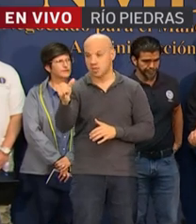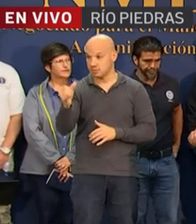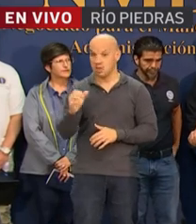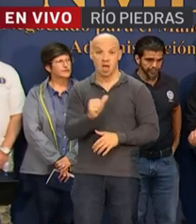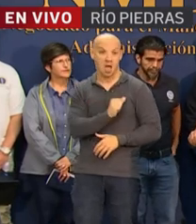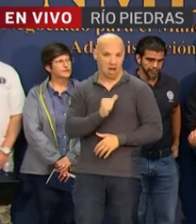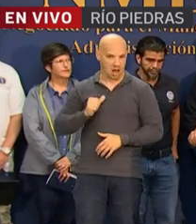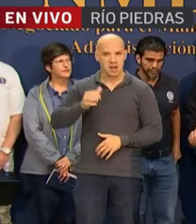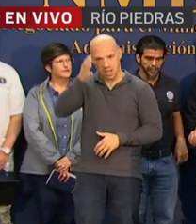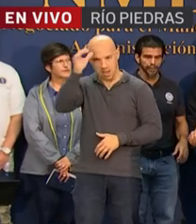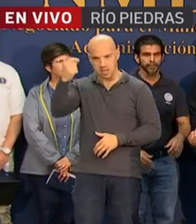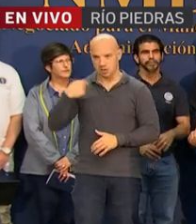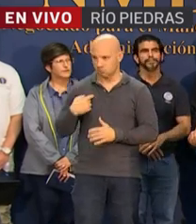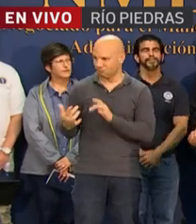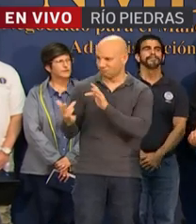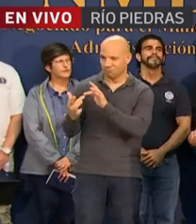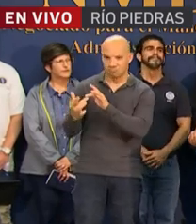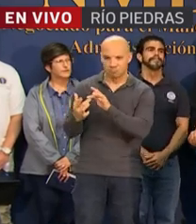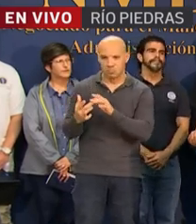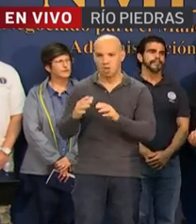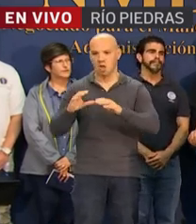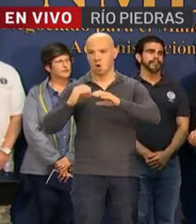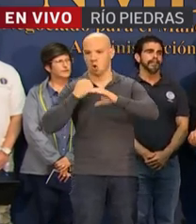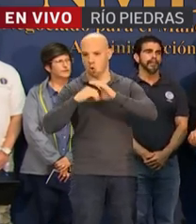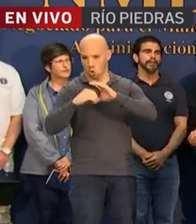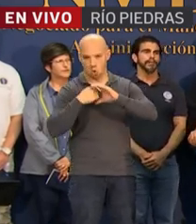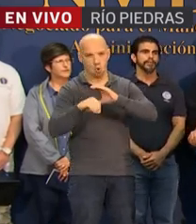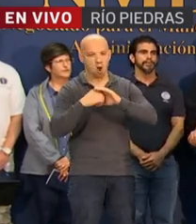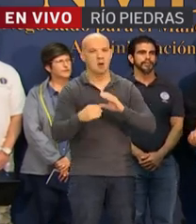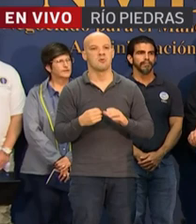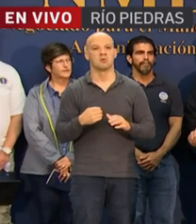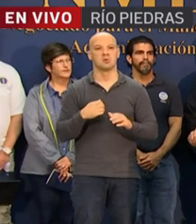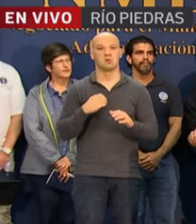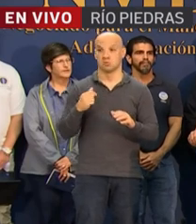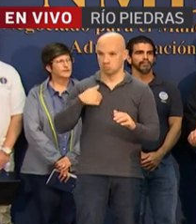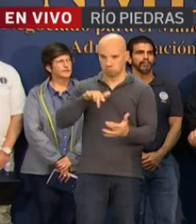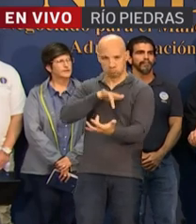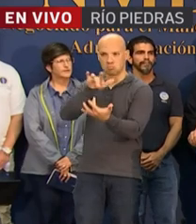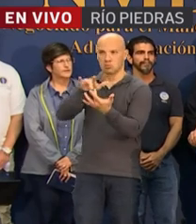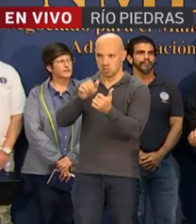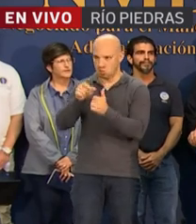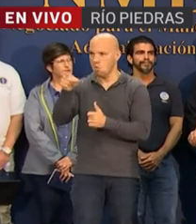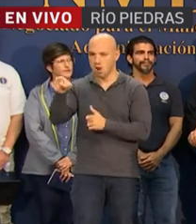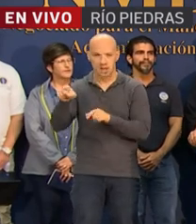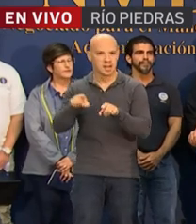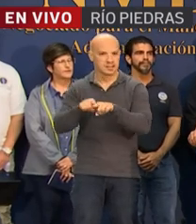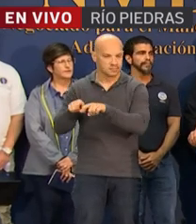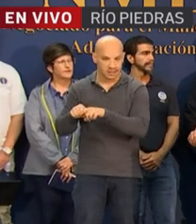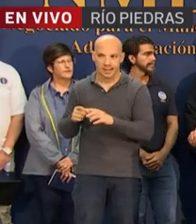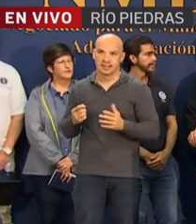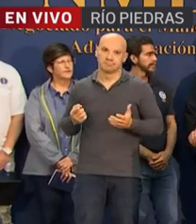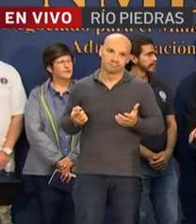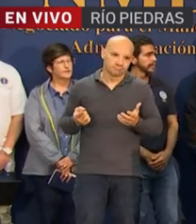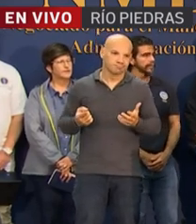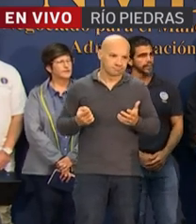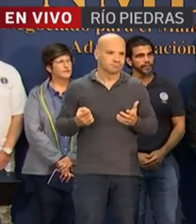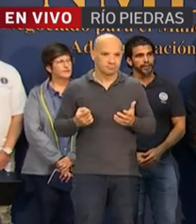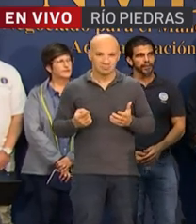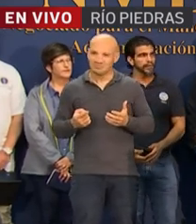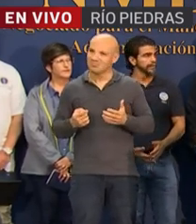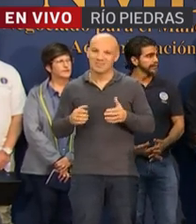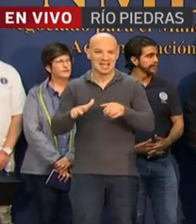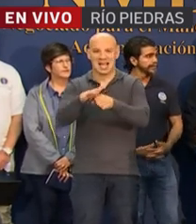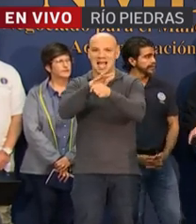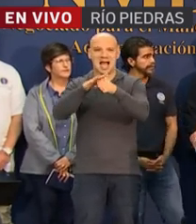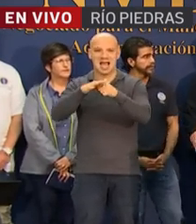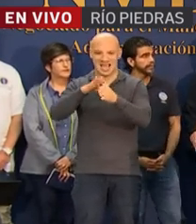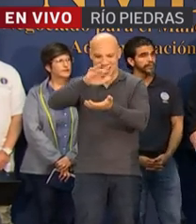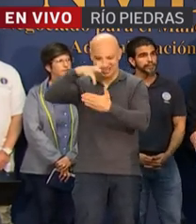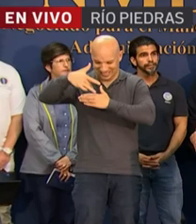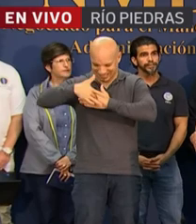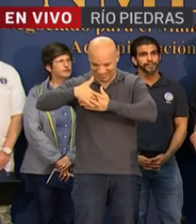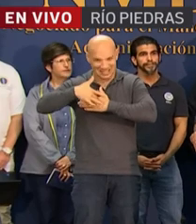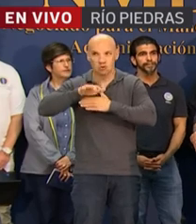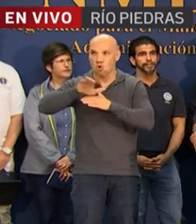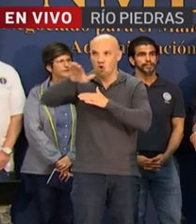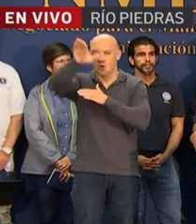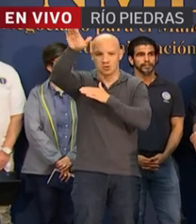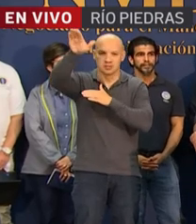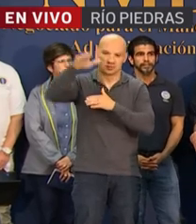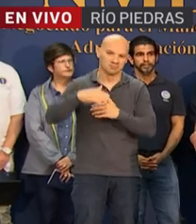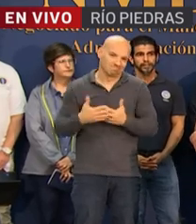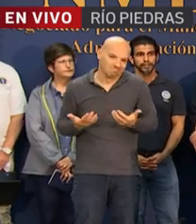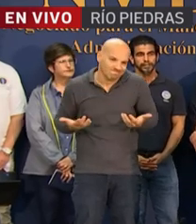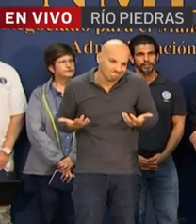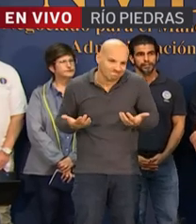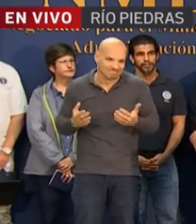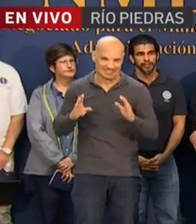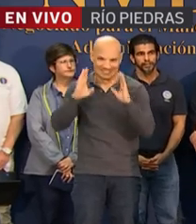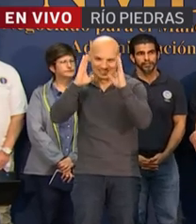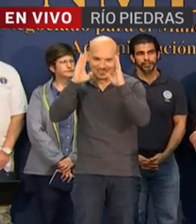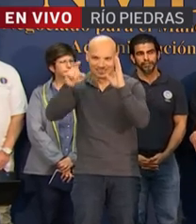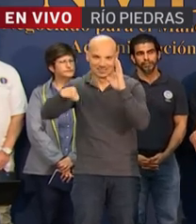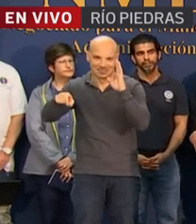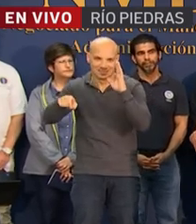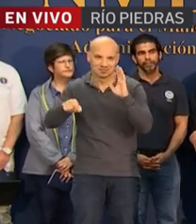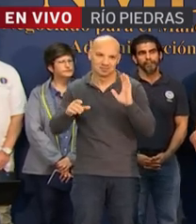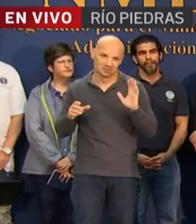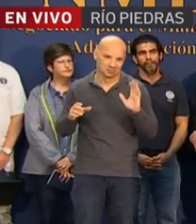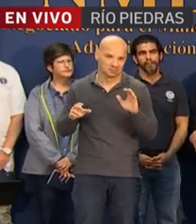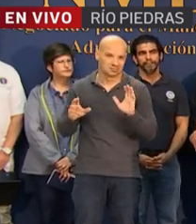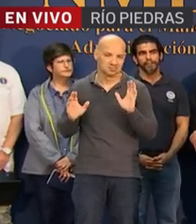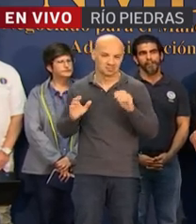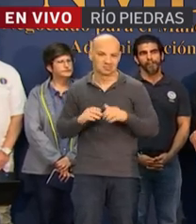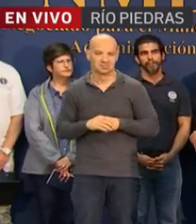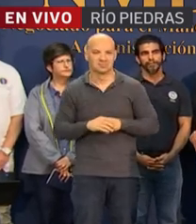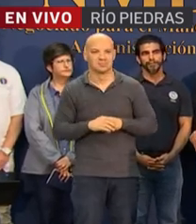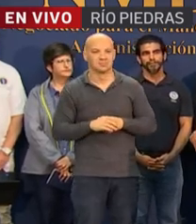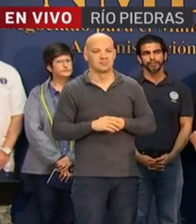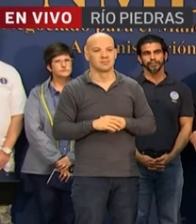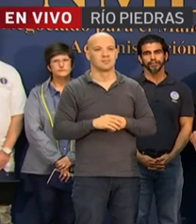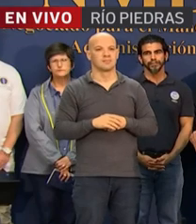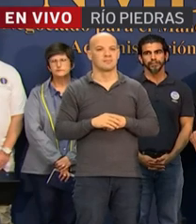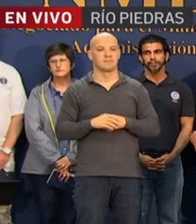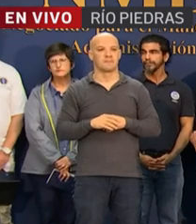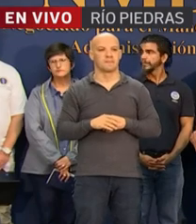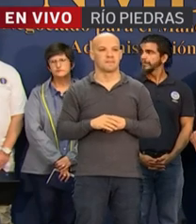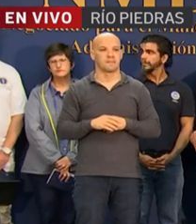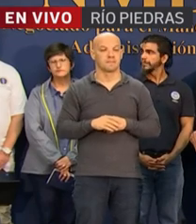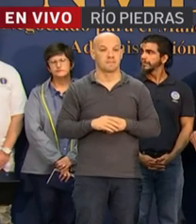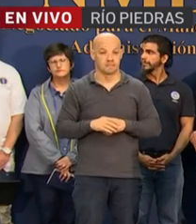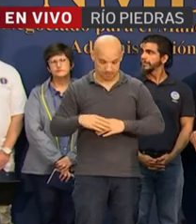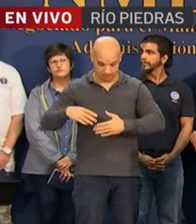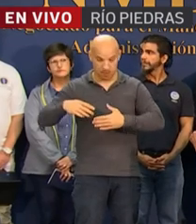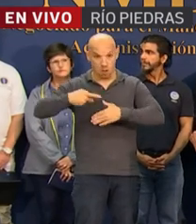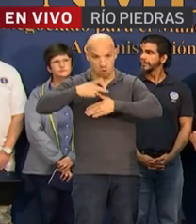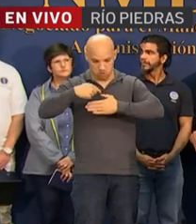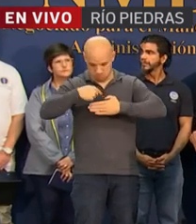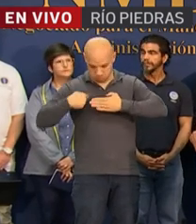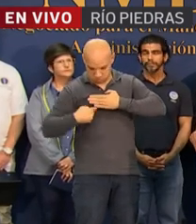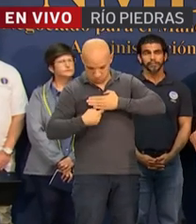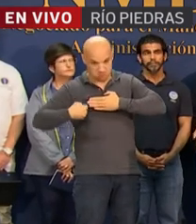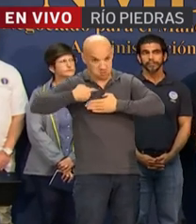BARRANQUITAS. ESTUVE EN